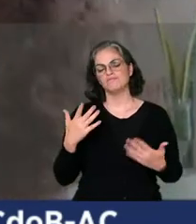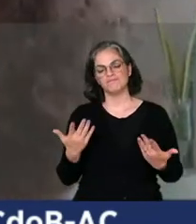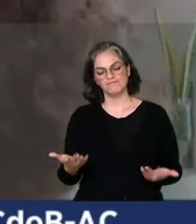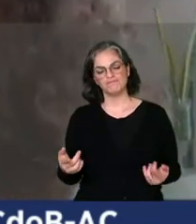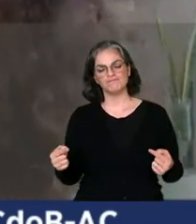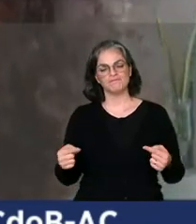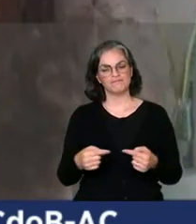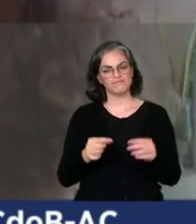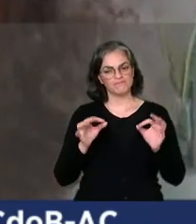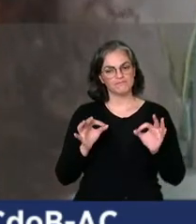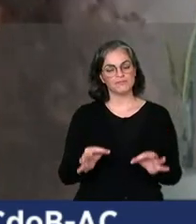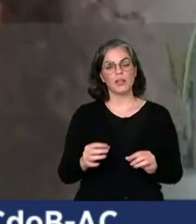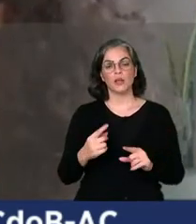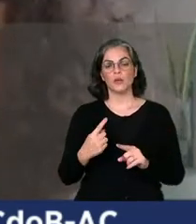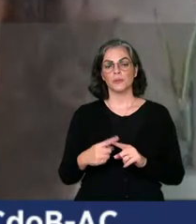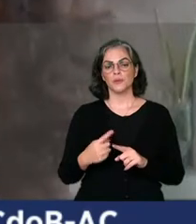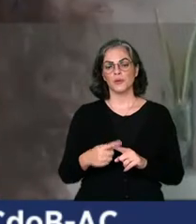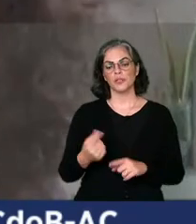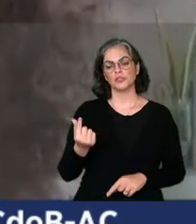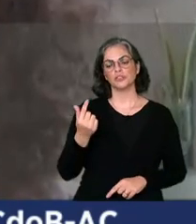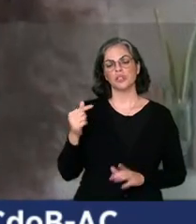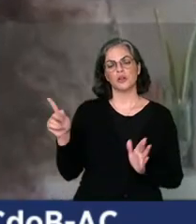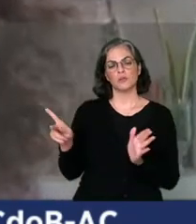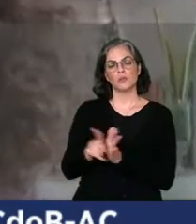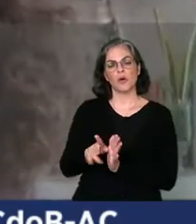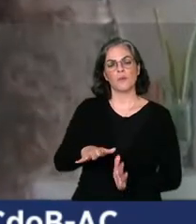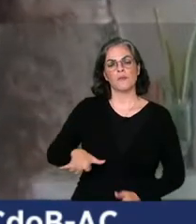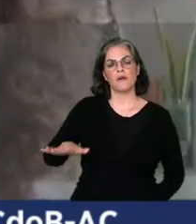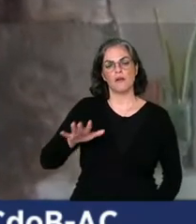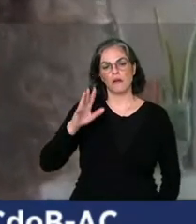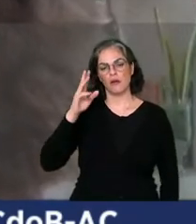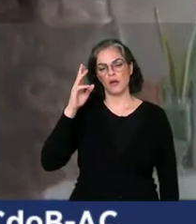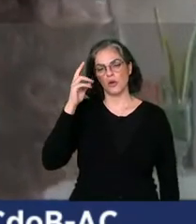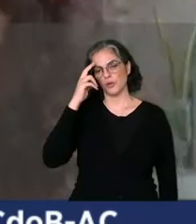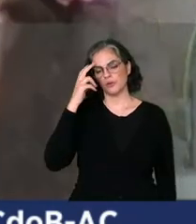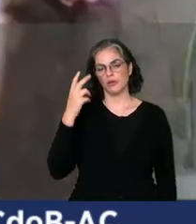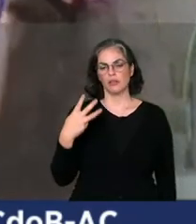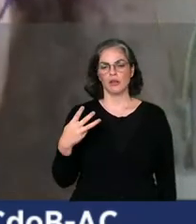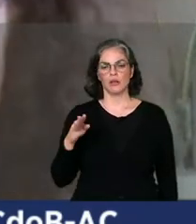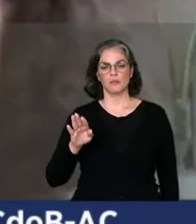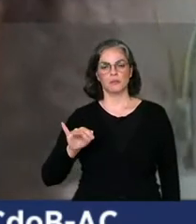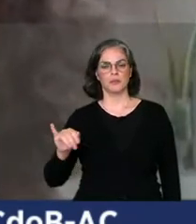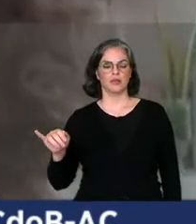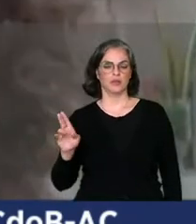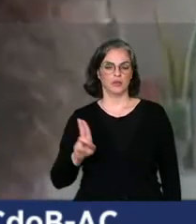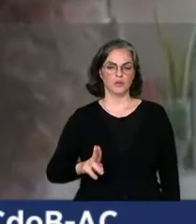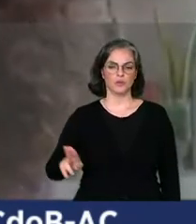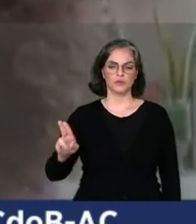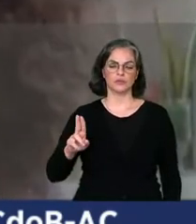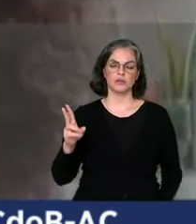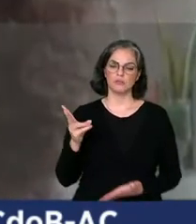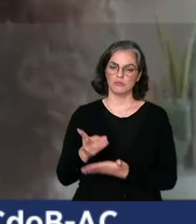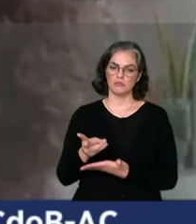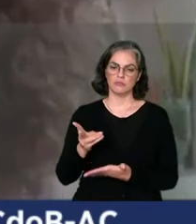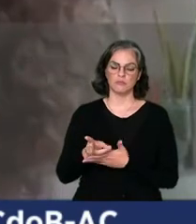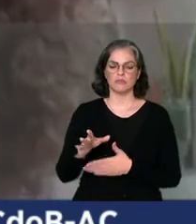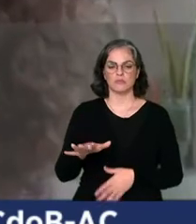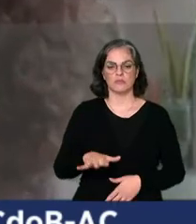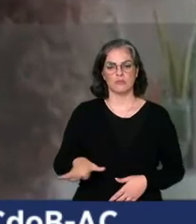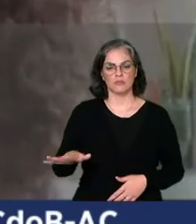BRAVAS PARLAMENTARES NESSA CASA LIGADOS A CULTURA, EXATAMENTE PARA PEGAR UM DINHEIRO QUE É DA CULTURA, 3 BILHÕES DE REAIS E